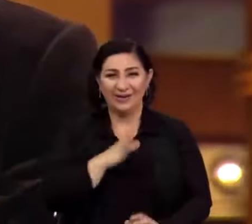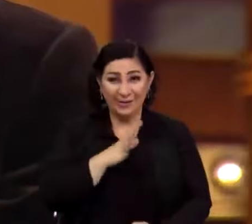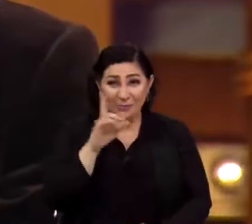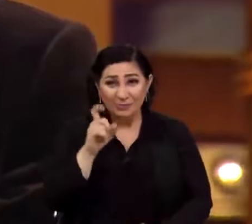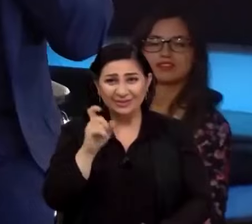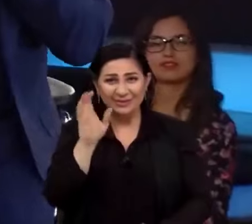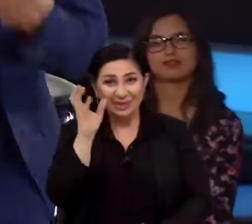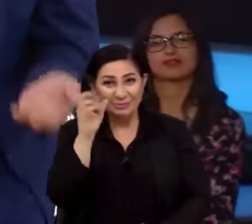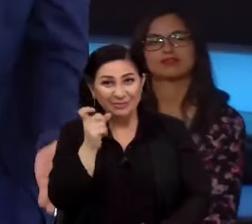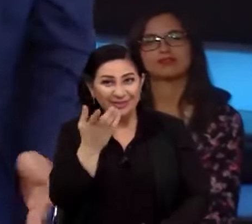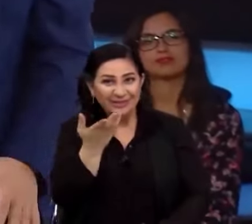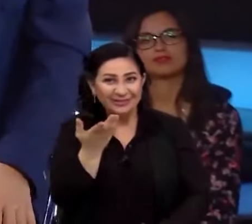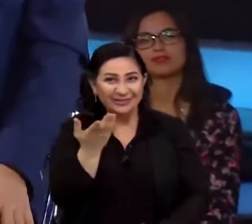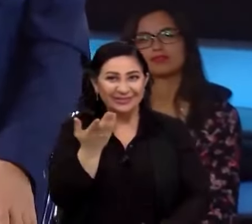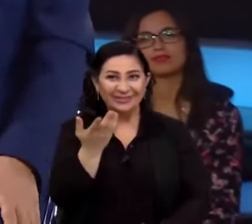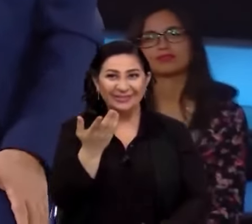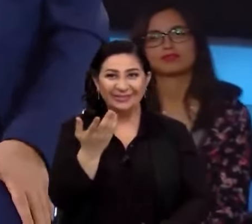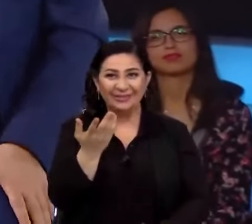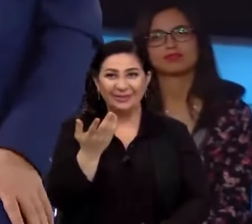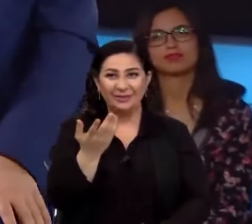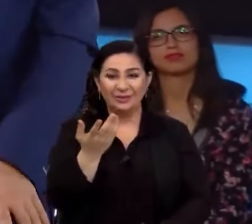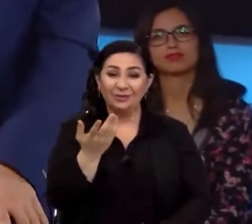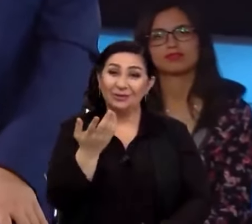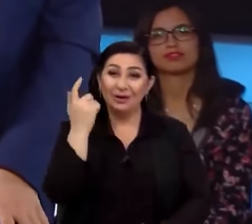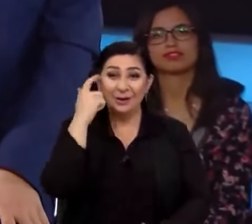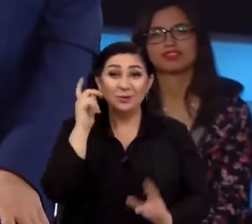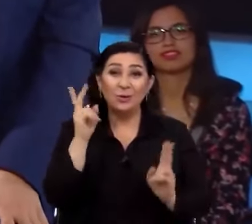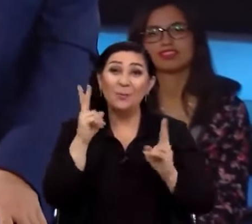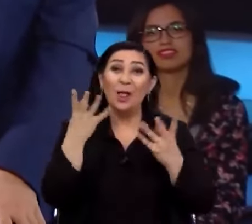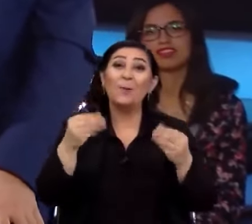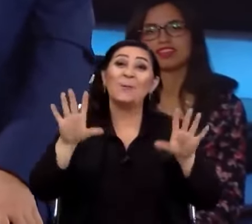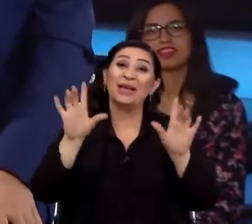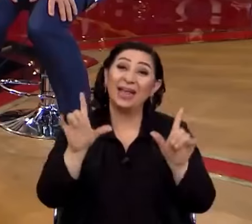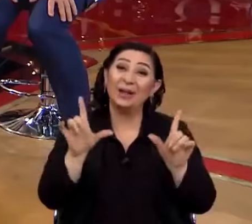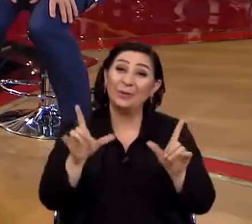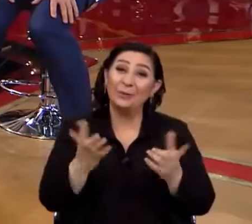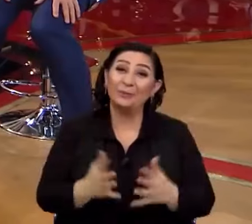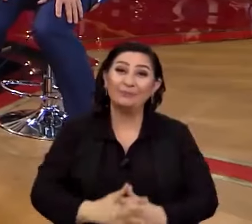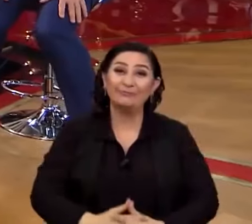niye böyle yani değil mi akıl hastası olmak